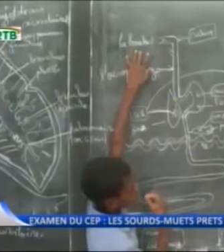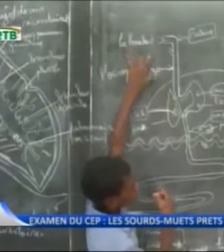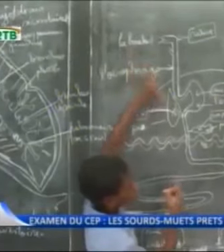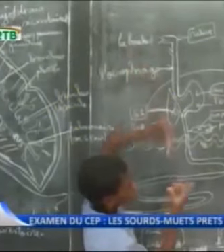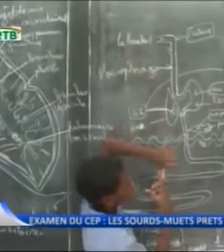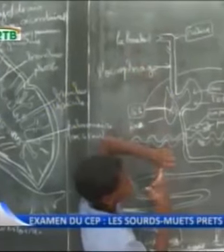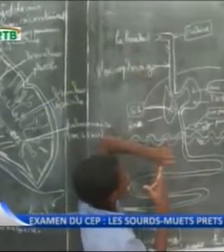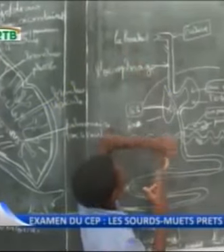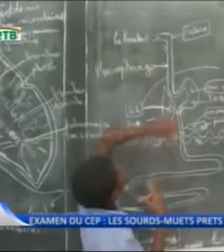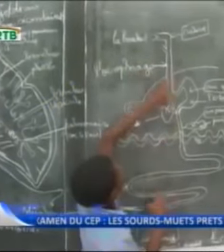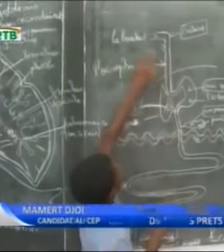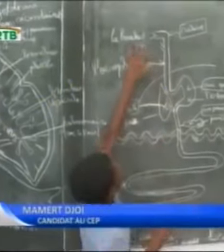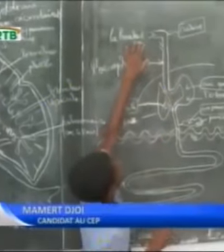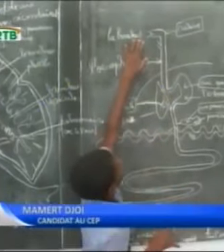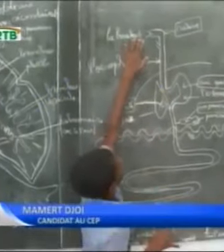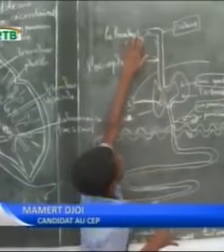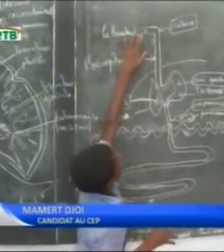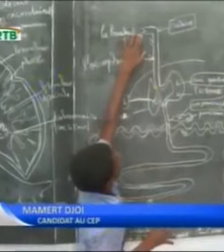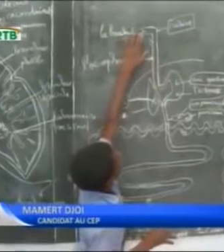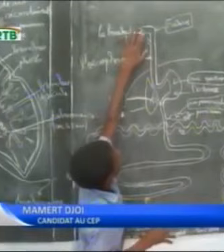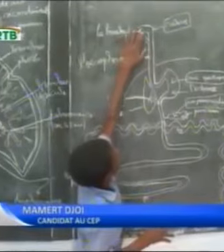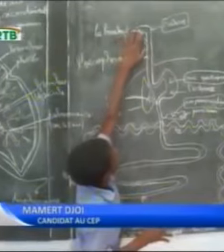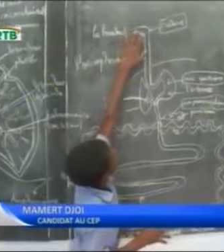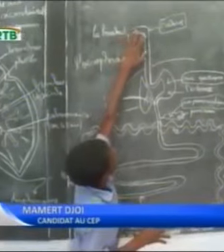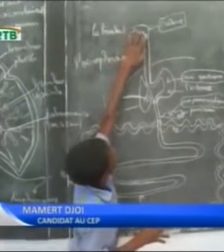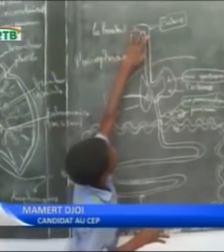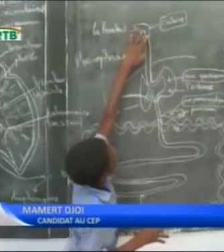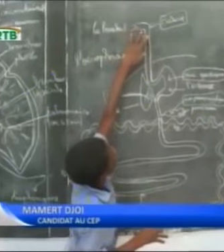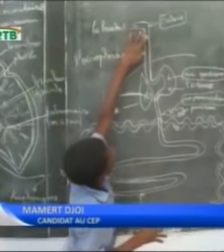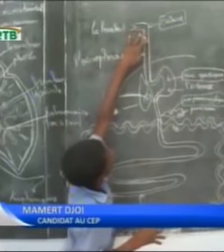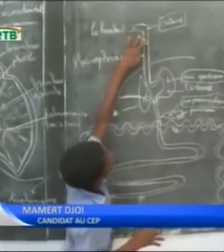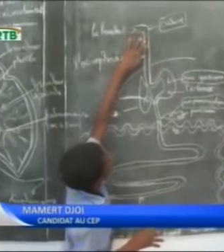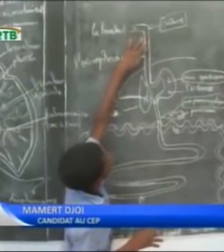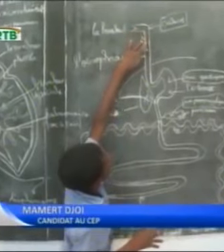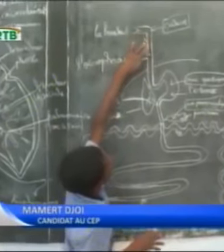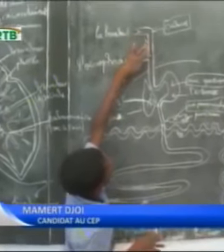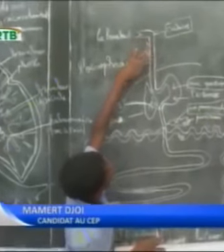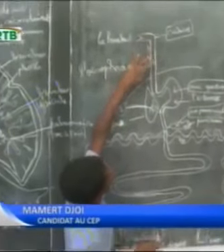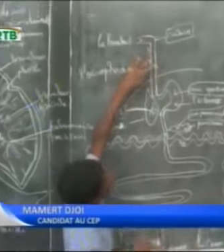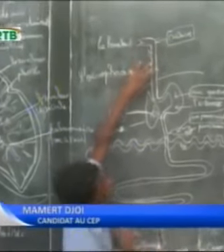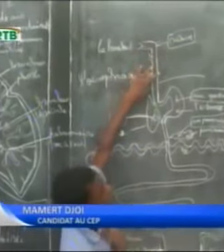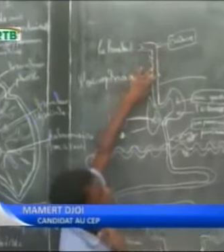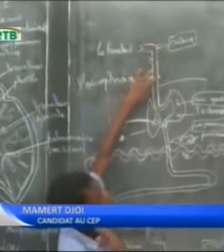" Première chose, on prend l'aliment, ça passe par la bouche, ça vient au niveau de